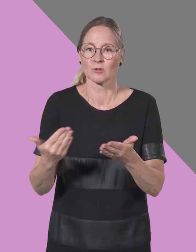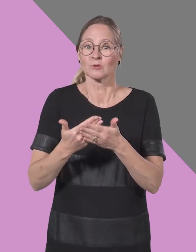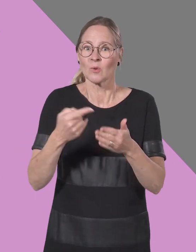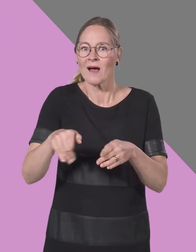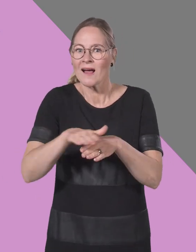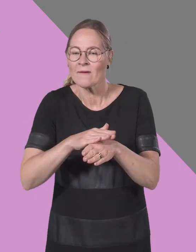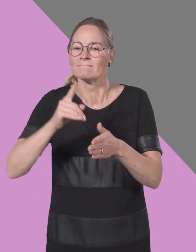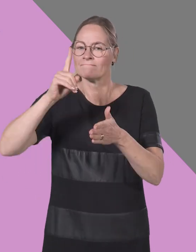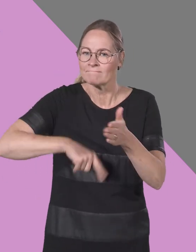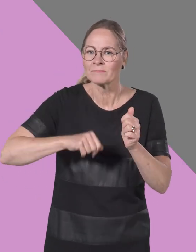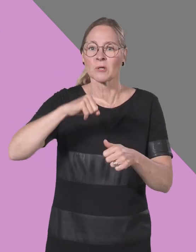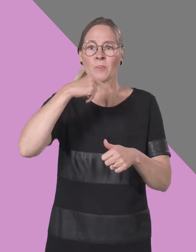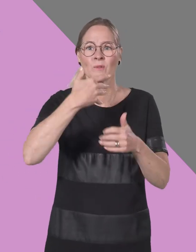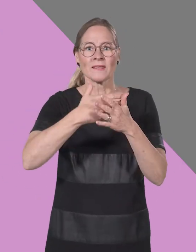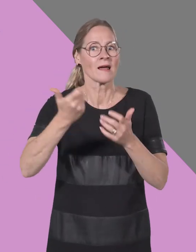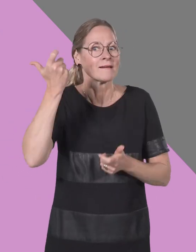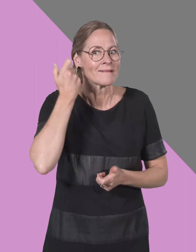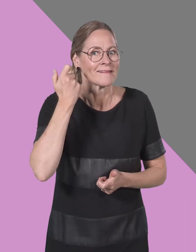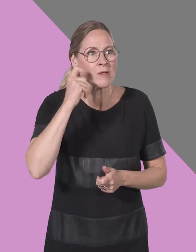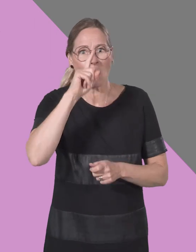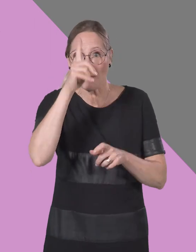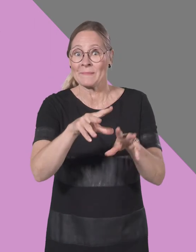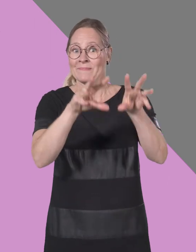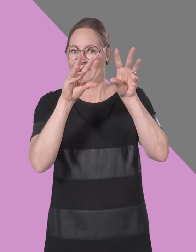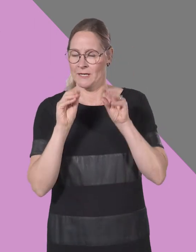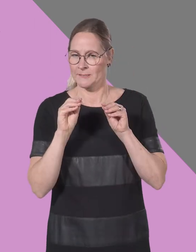sillä niiden käyttö edellyttää puhutun kielen kuulemista ja ymmärtämistä.